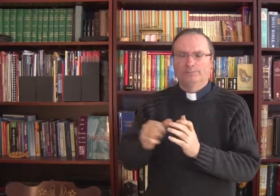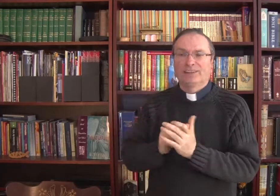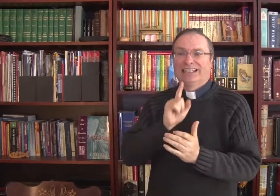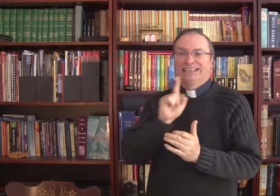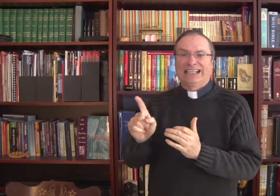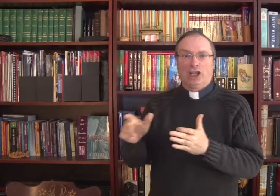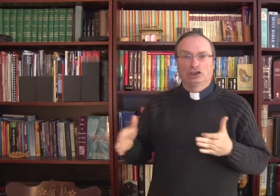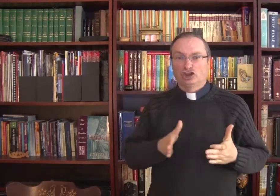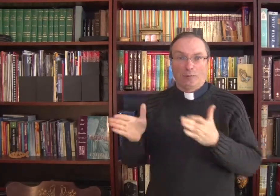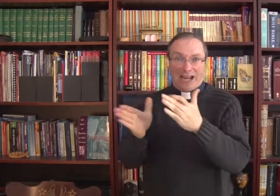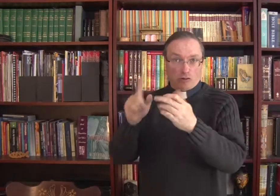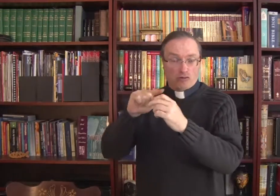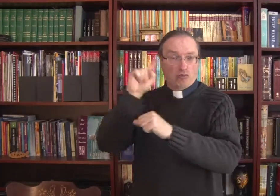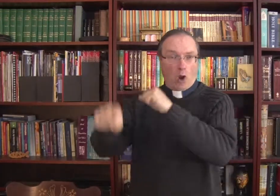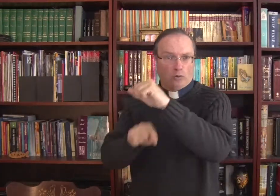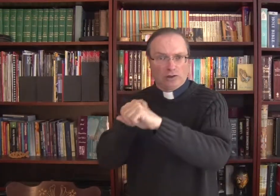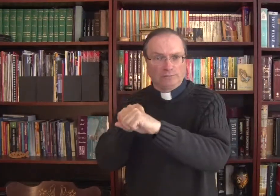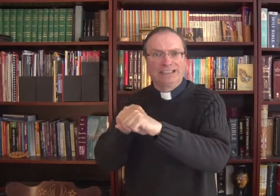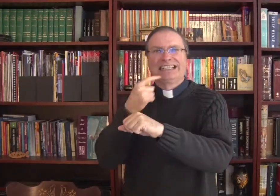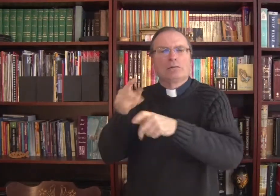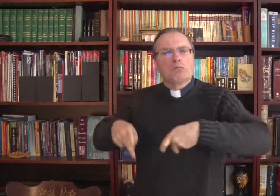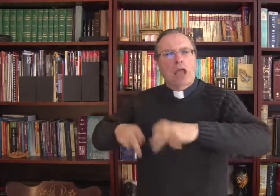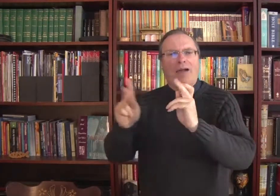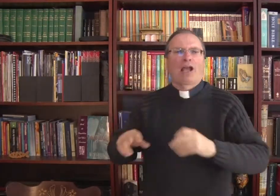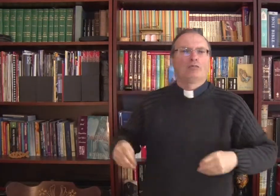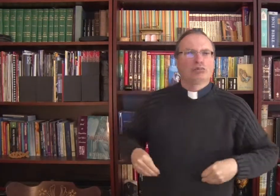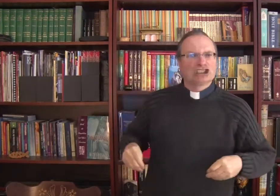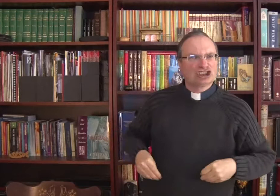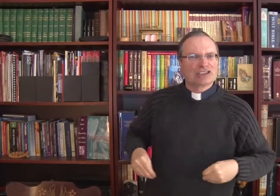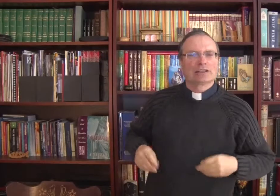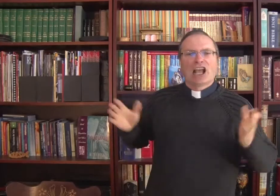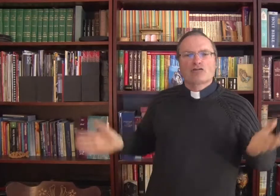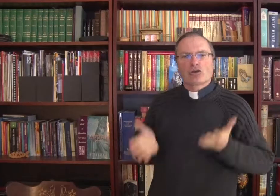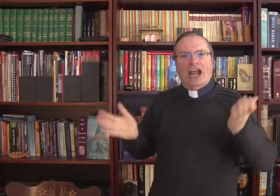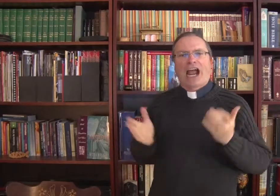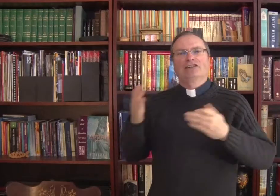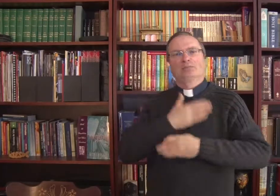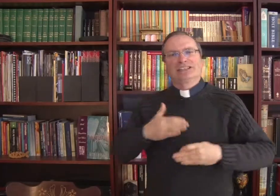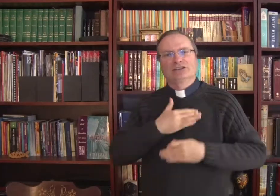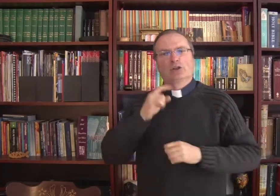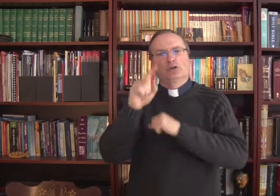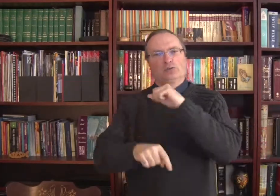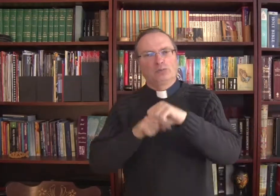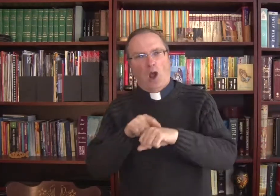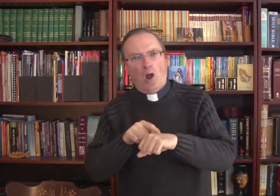C’est le chemin du monde, qui permet le péché, encourage les plaisirs du monde,